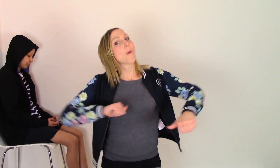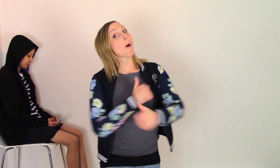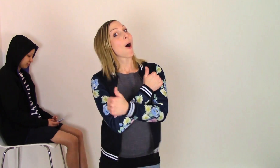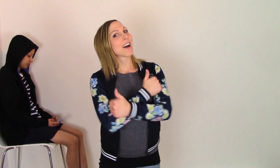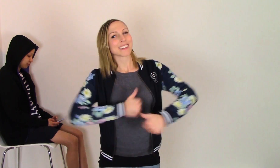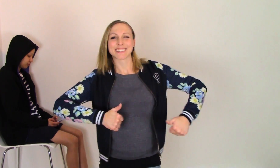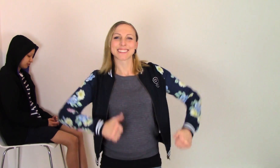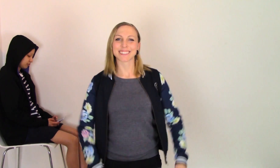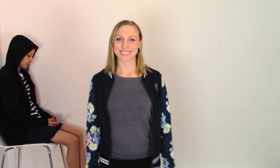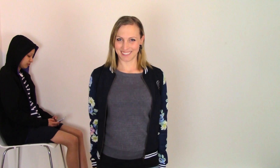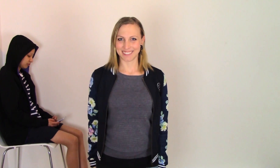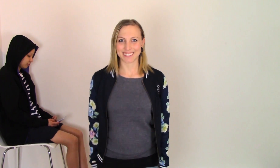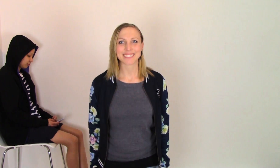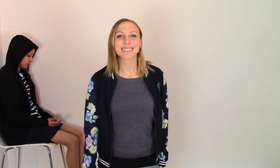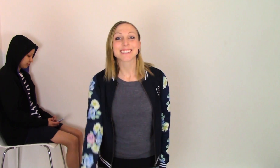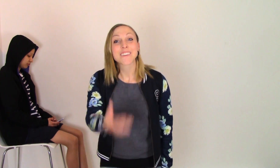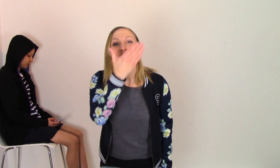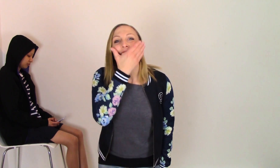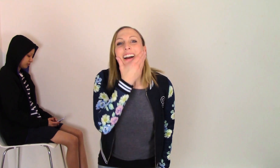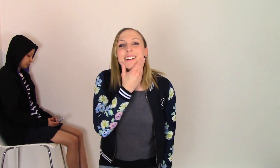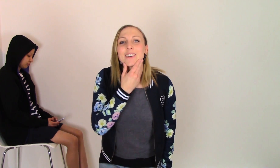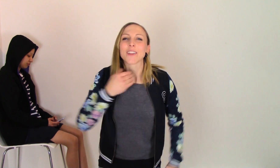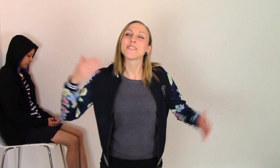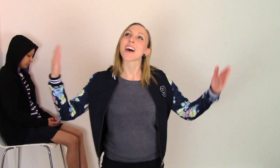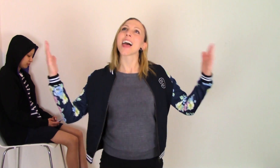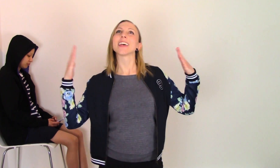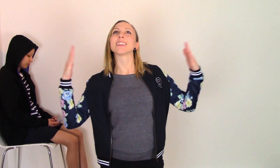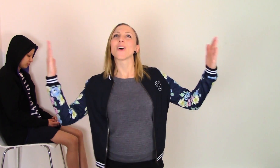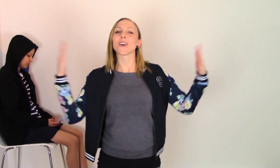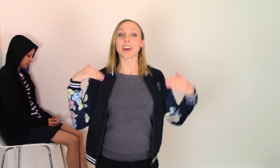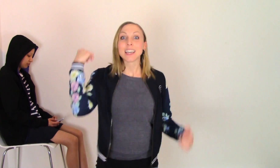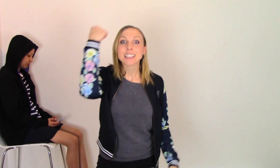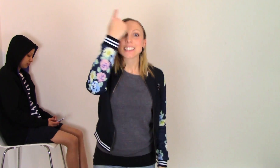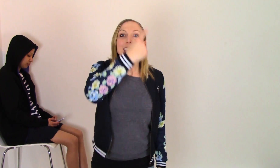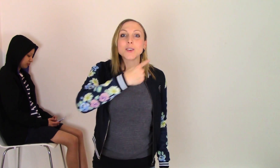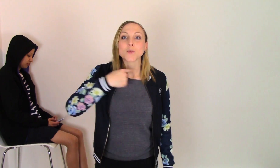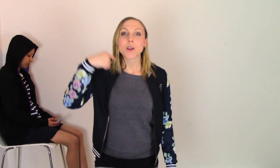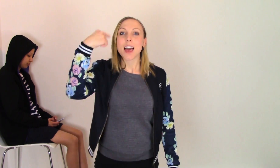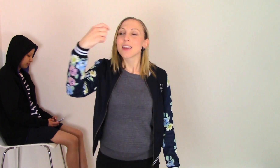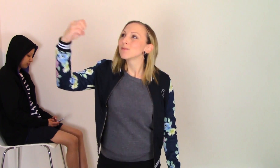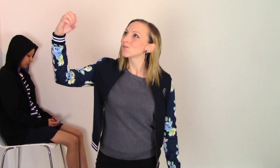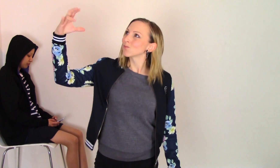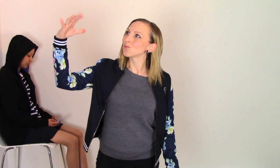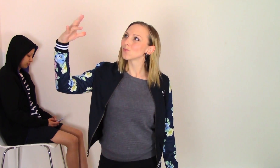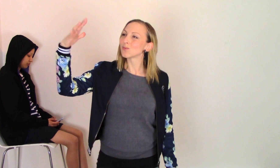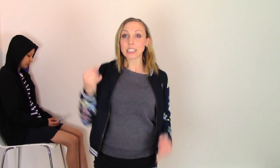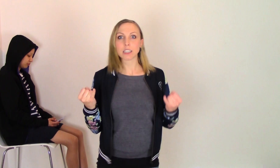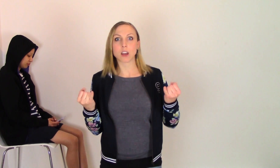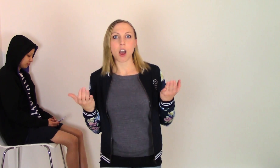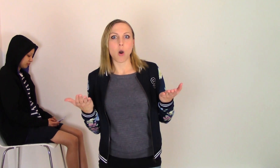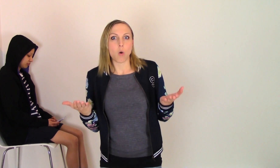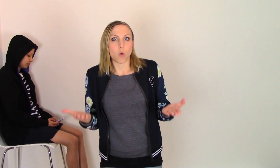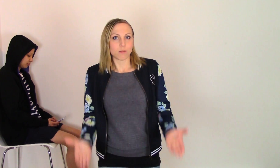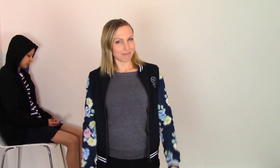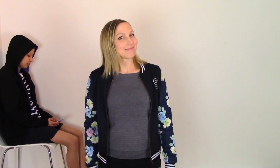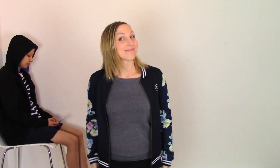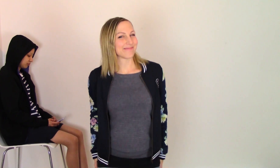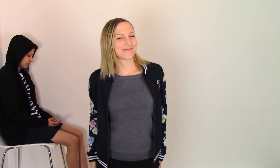Oh boy! Vilket vackert väder, solen skiner idag.